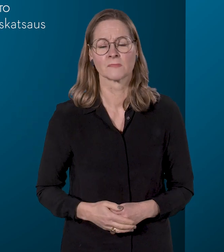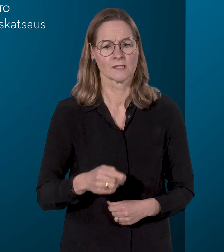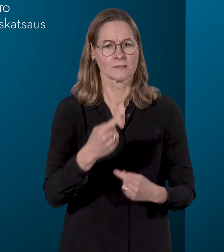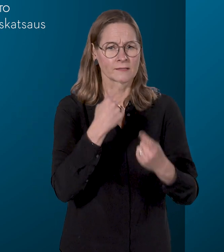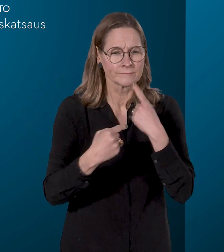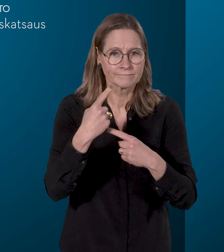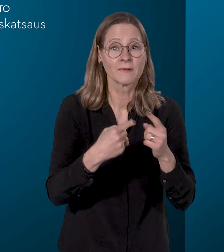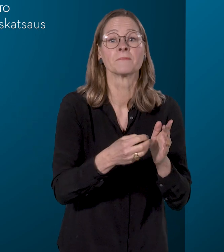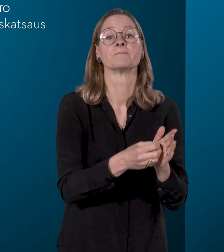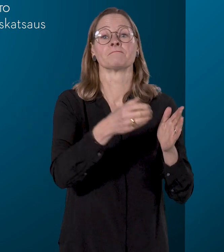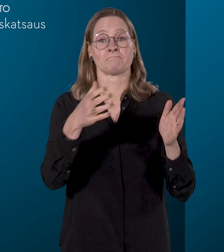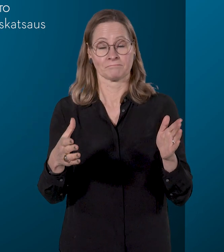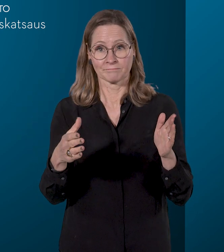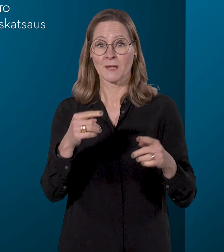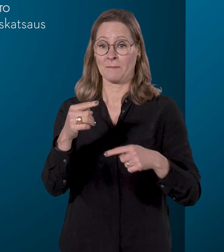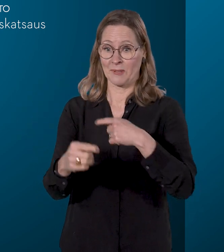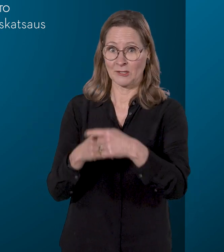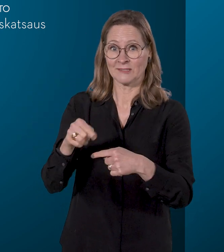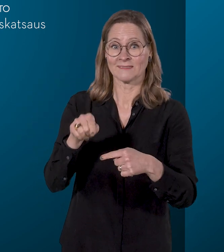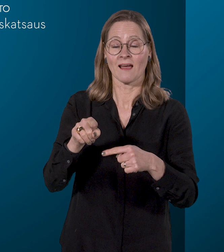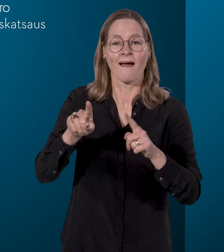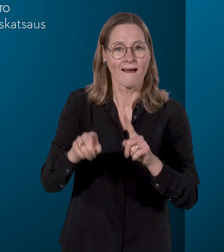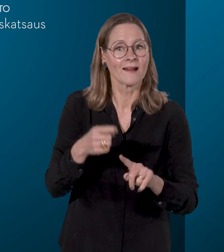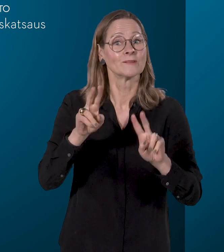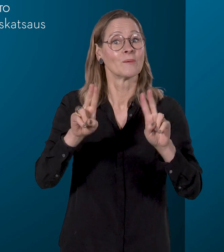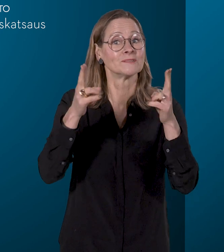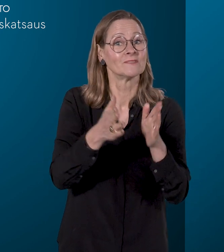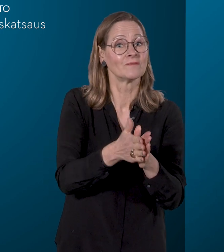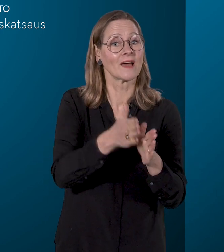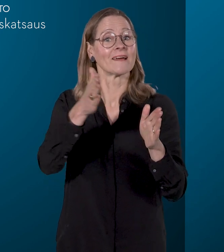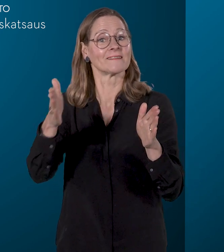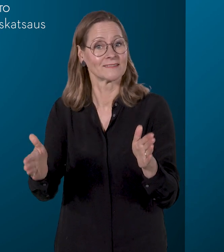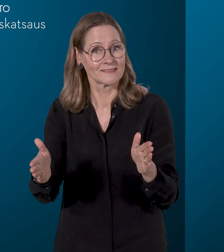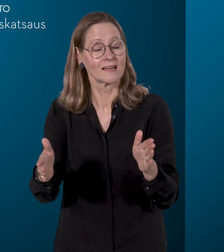Keskustelun myötä prosessissa alkoi uusi vaihe, -